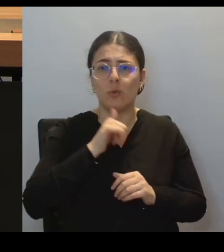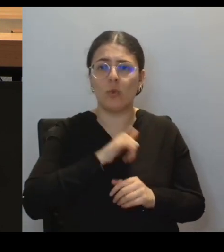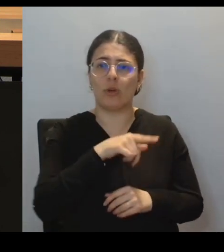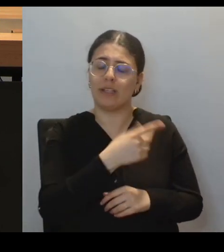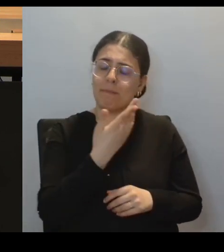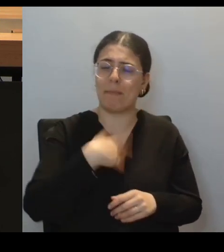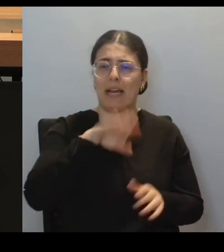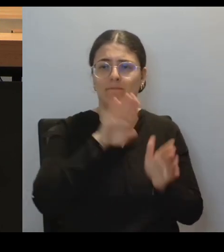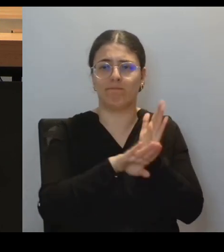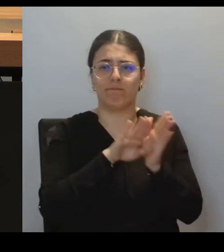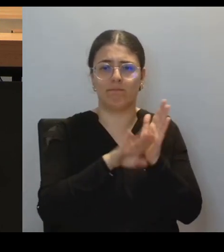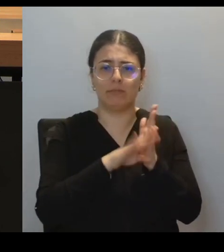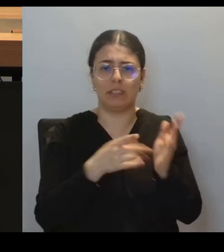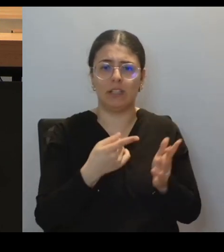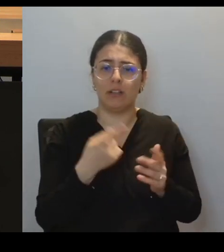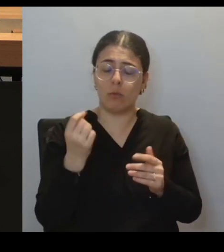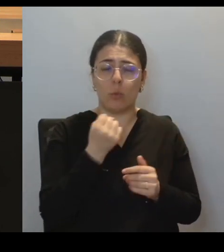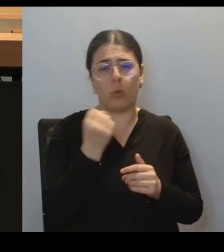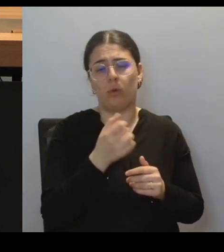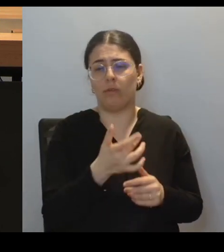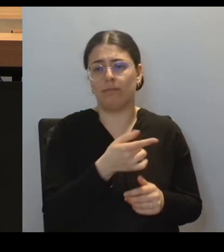Das, meine Damen und Herren, ist wirklich beschämend.